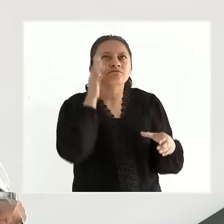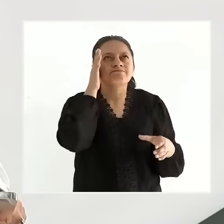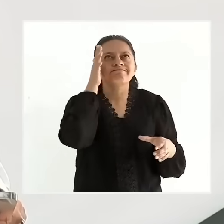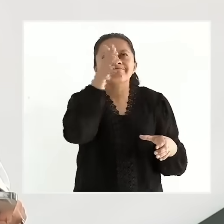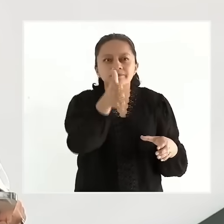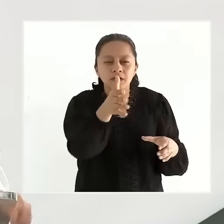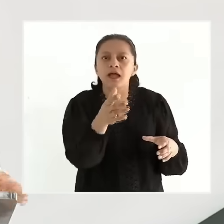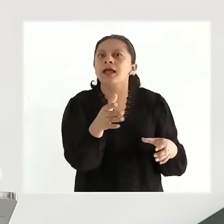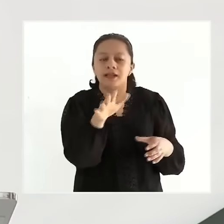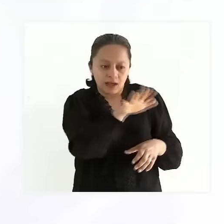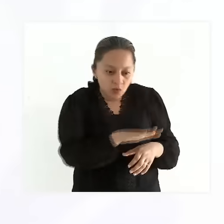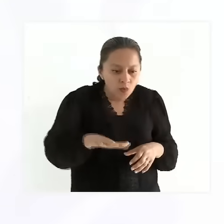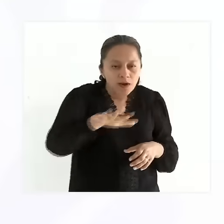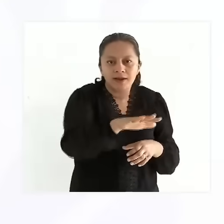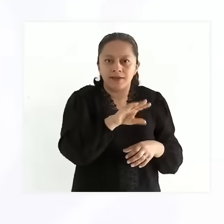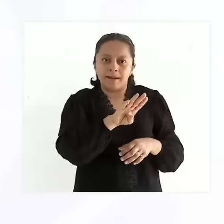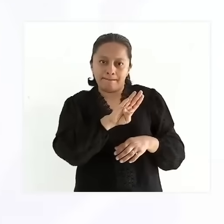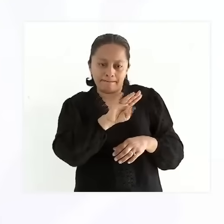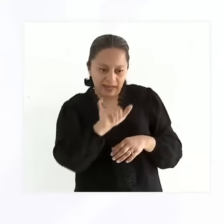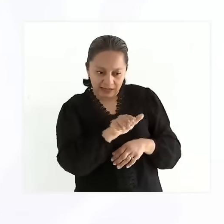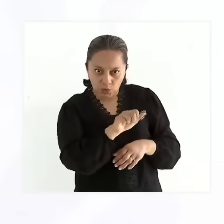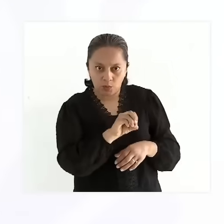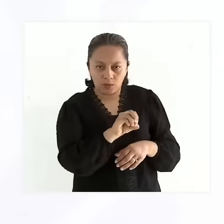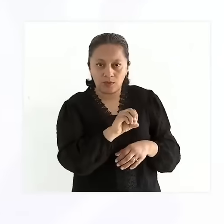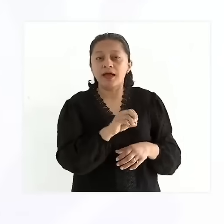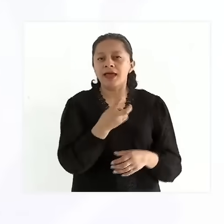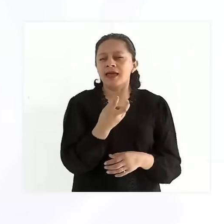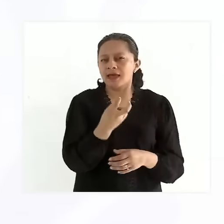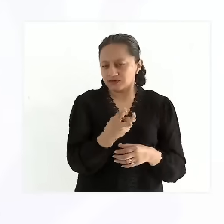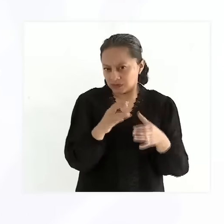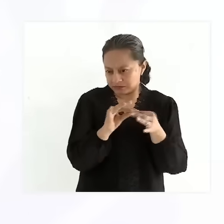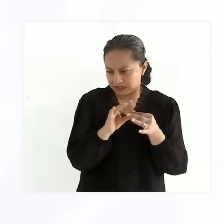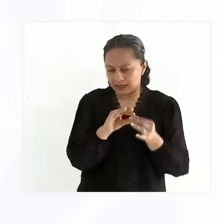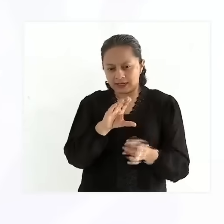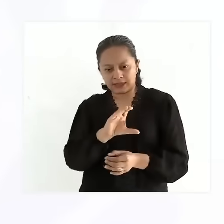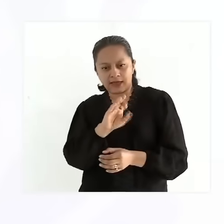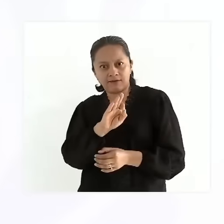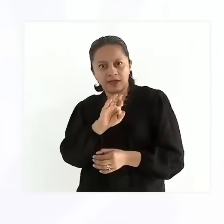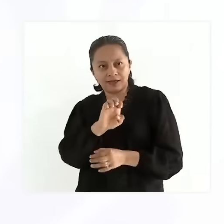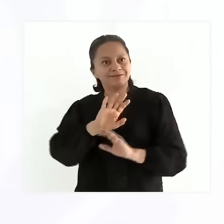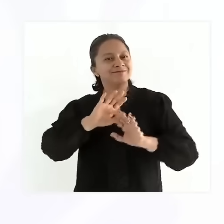la región del Bajío. lo anterior garantiza que la CFE estamos preparados para satisfacer los